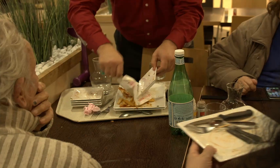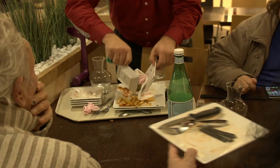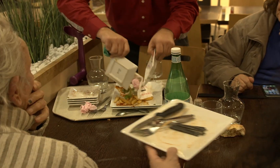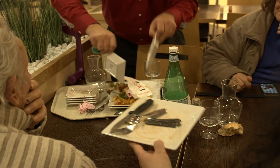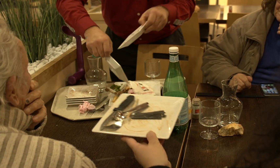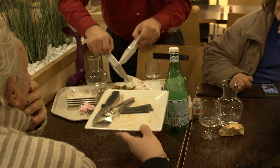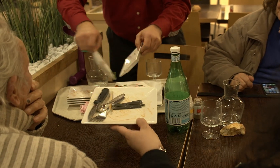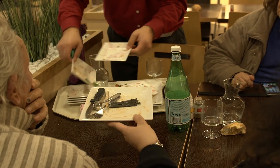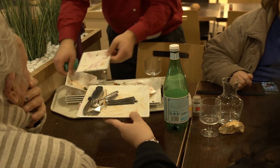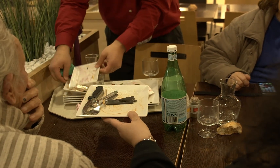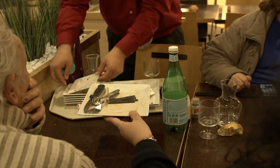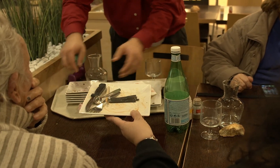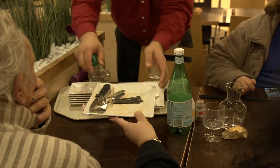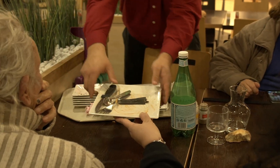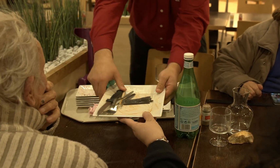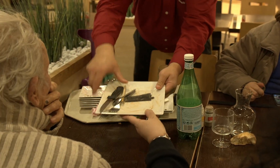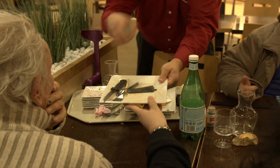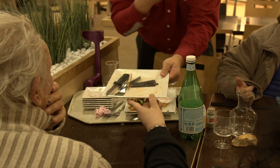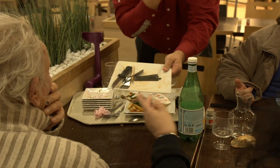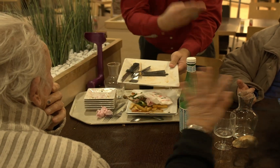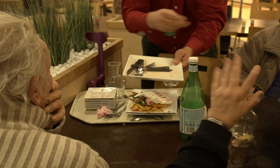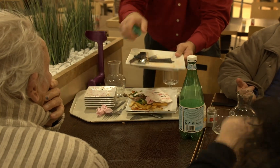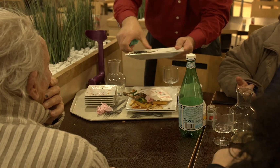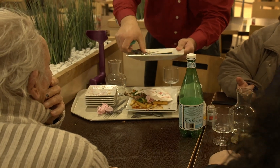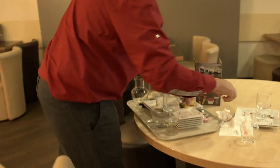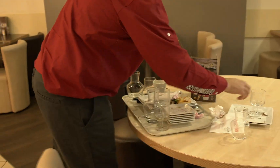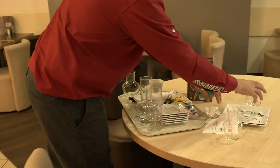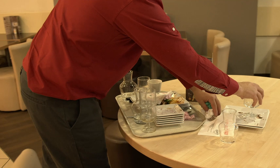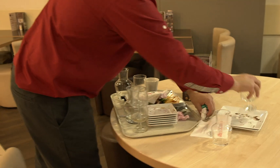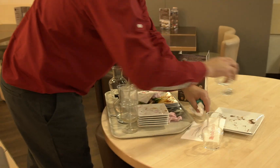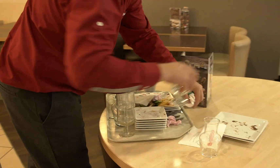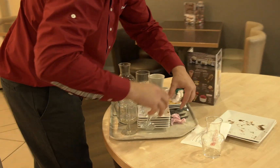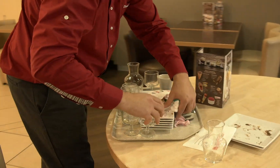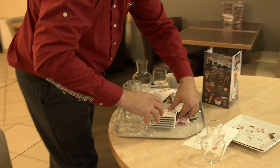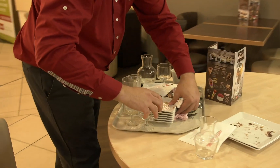je lui ai proposé de lui faire des polos avec le sigle « malentendant ». Chose qui l’a abandonnée très rapidement